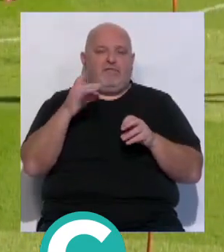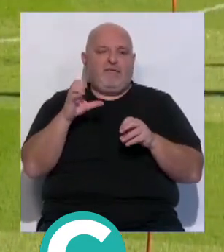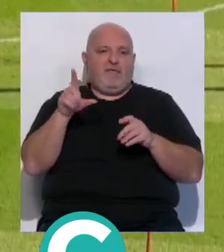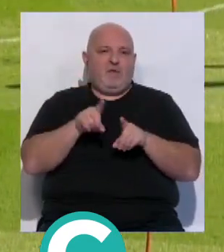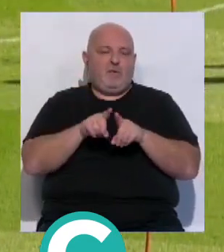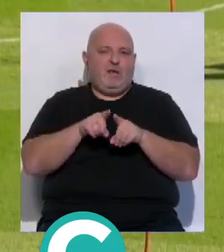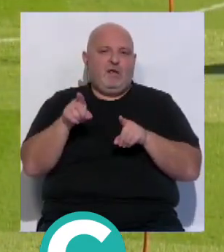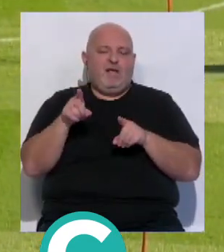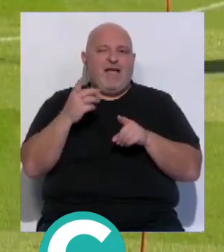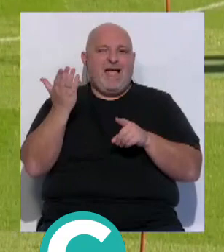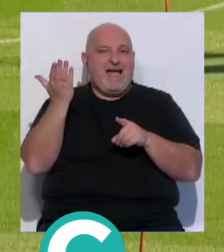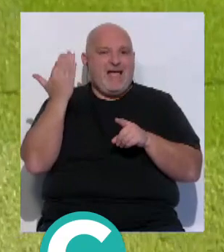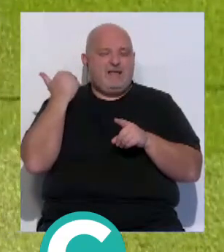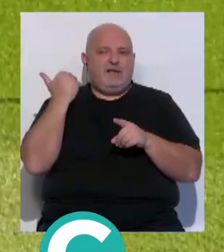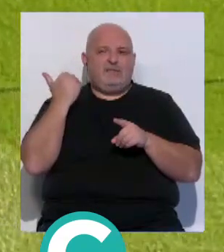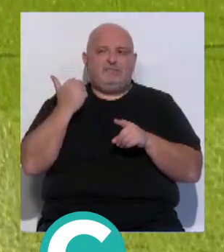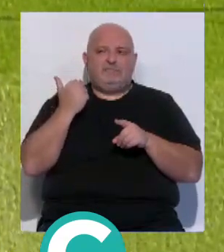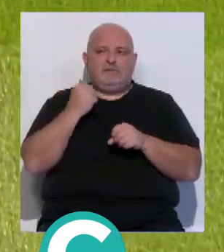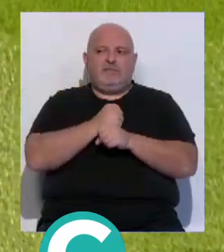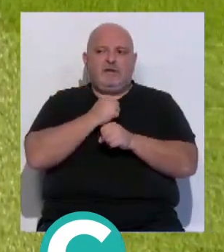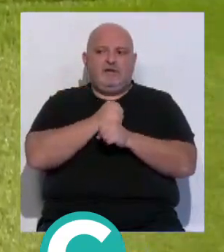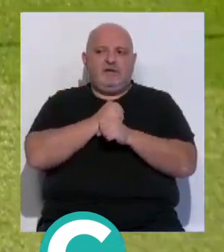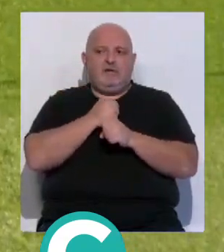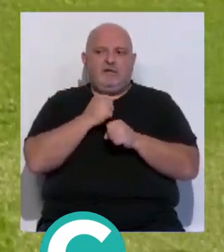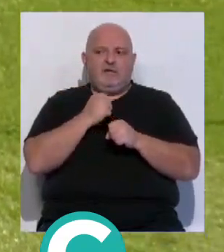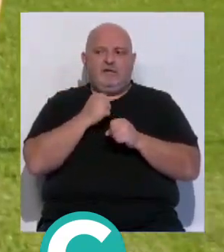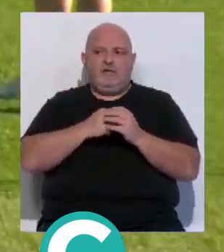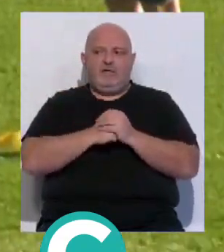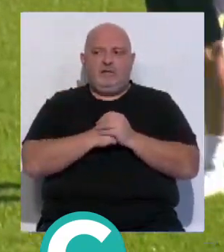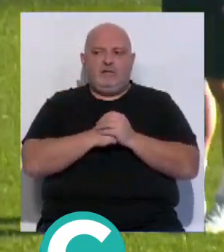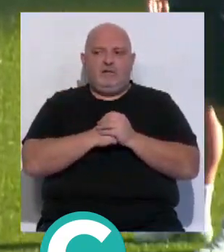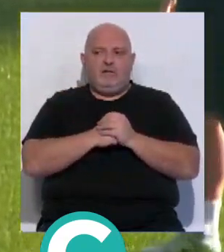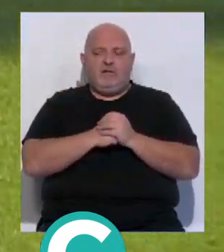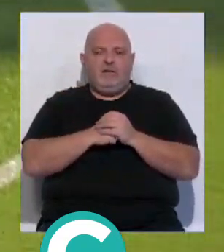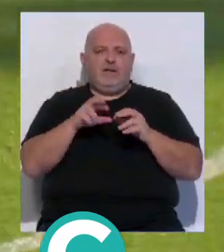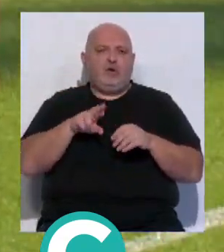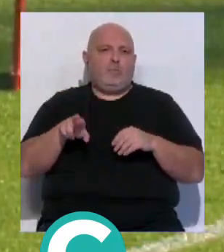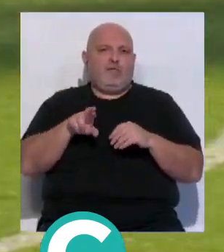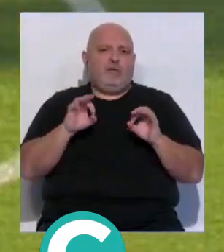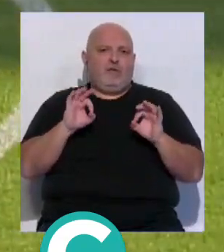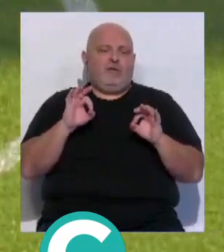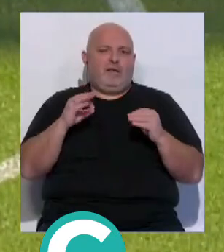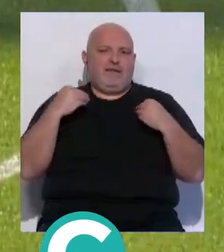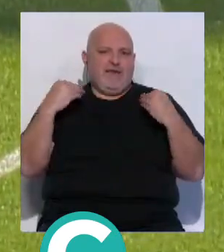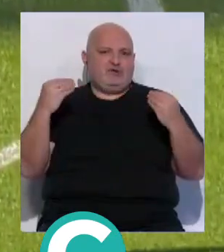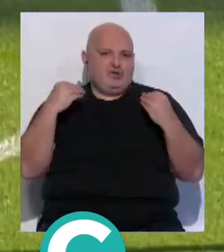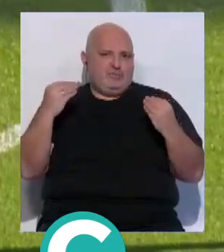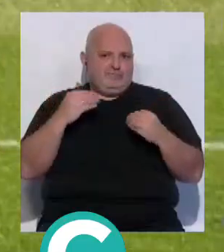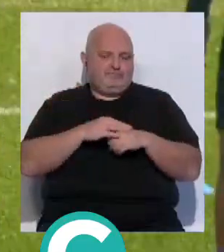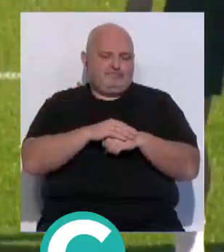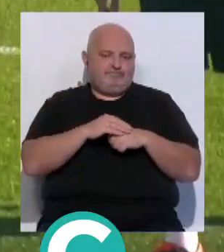emeterio Que ayer estuvo haciendo un trabajo de recuperación en el gimnasio con lo cual estamos